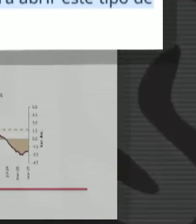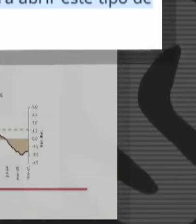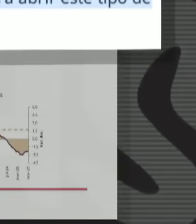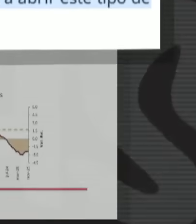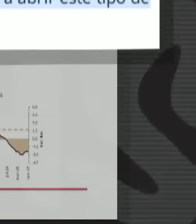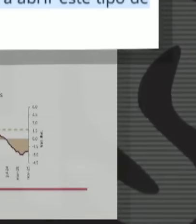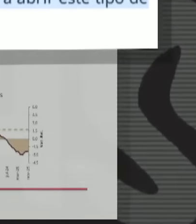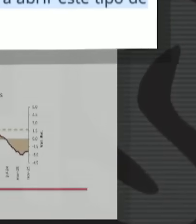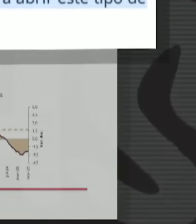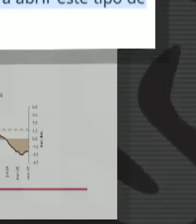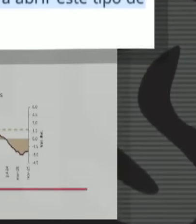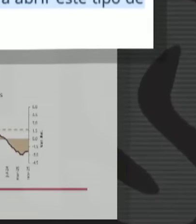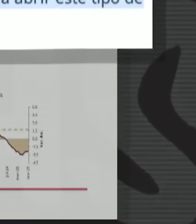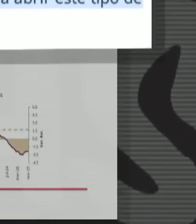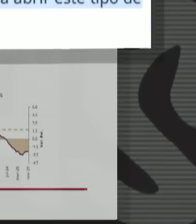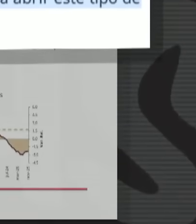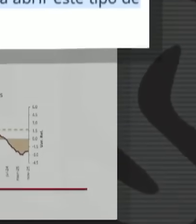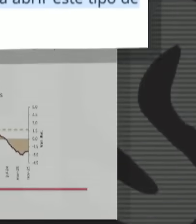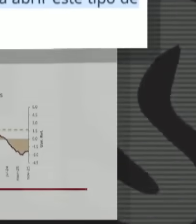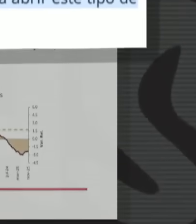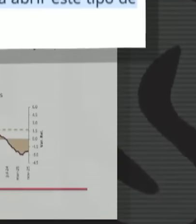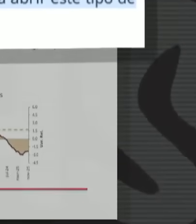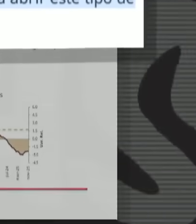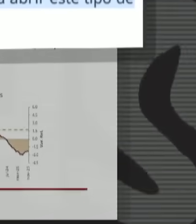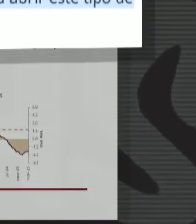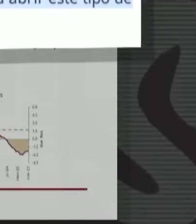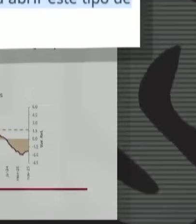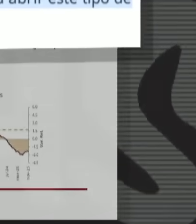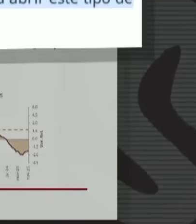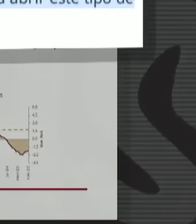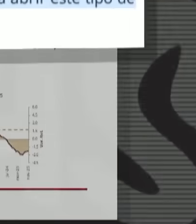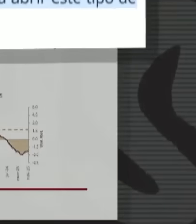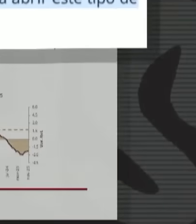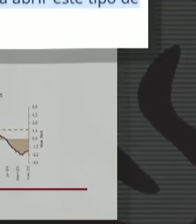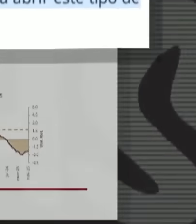las inscripciones de personas físicas directamente con el SAT, lo cual frenó la creación de registros